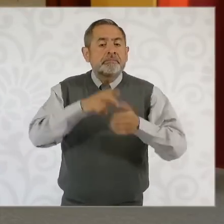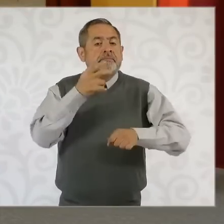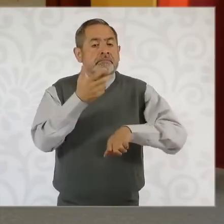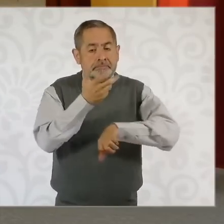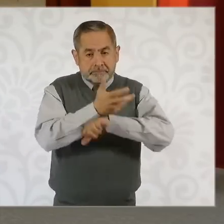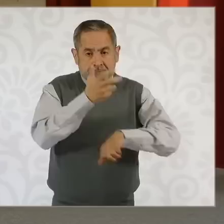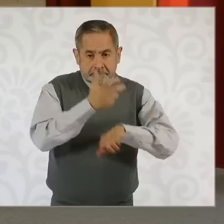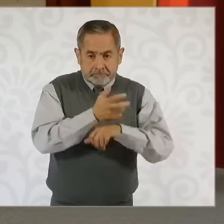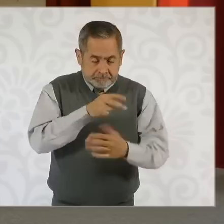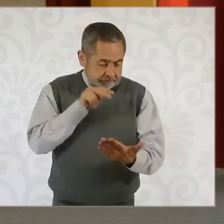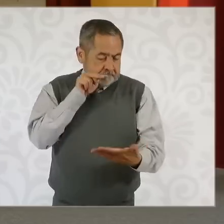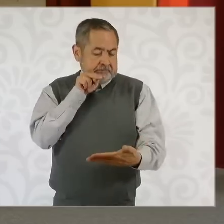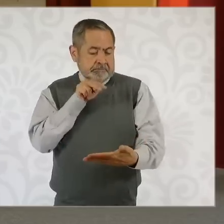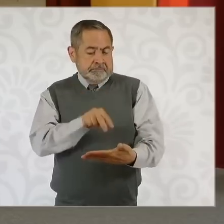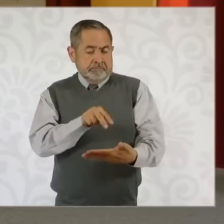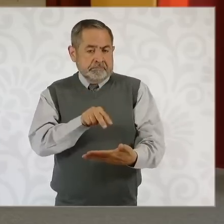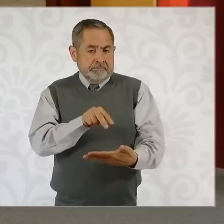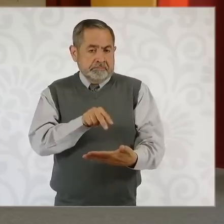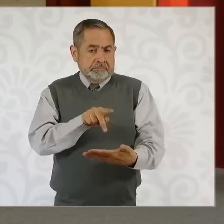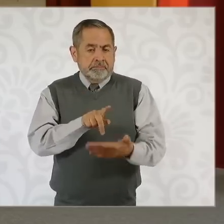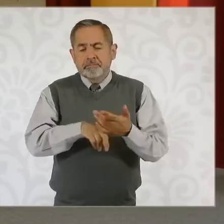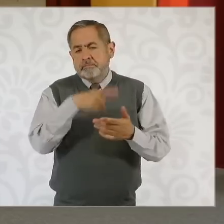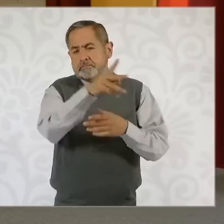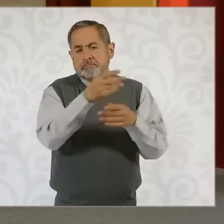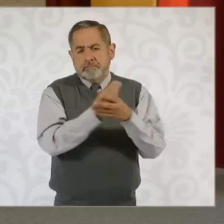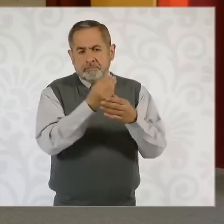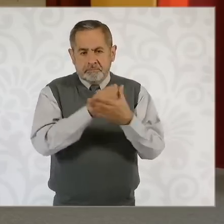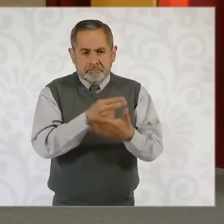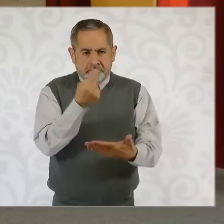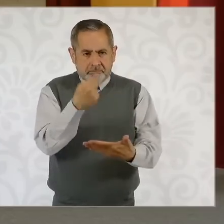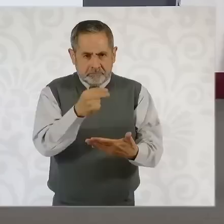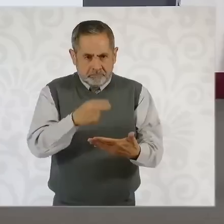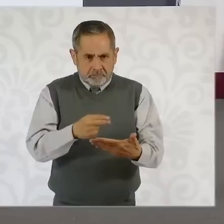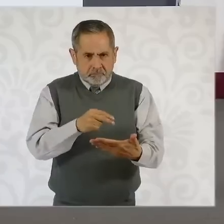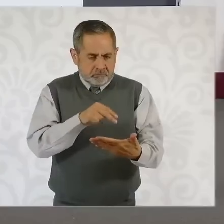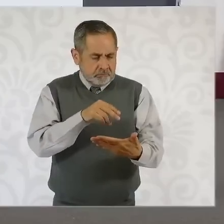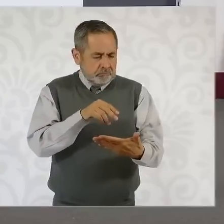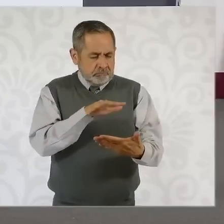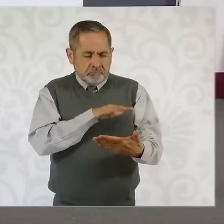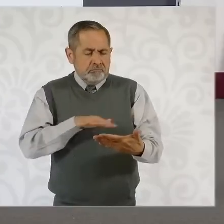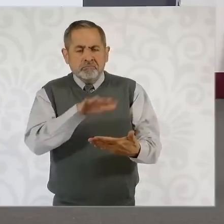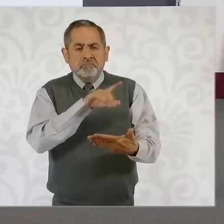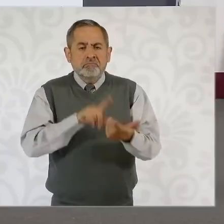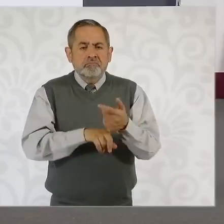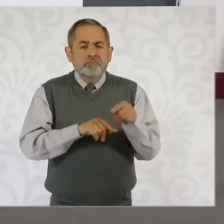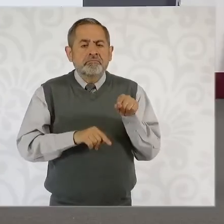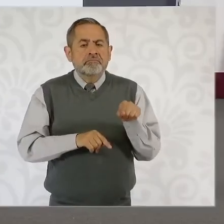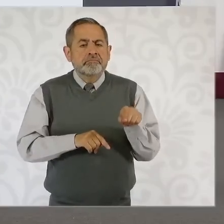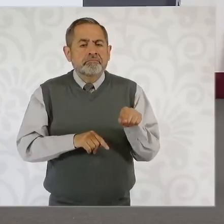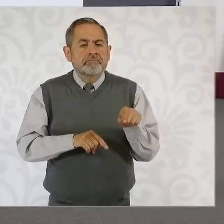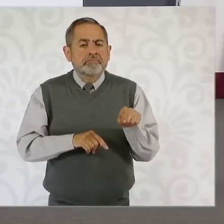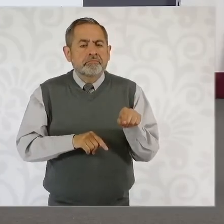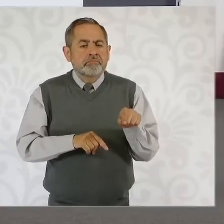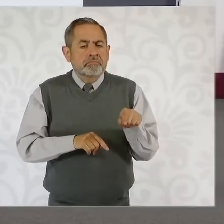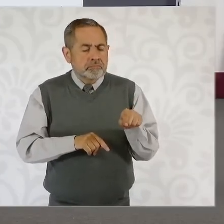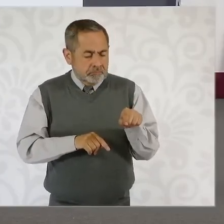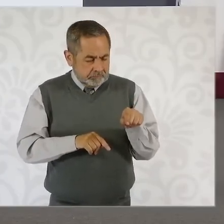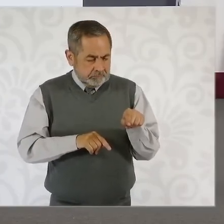geográficos la inform el sistema de nombres geográficos ha eh actualizado oficialmente